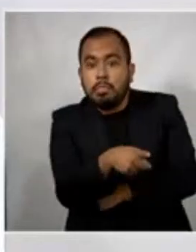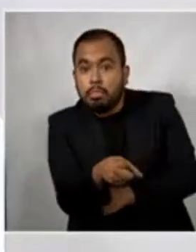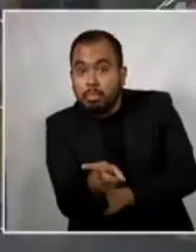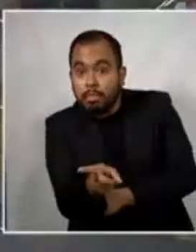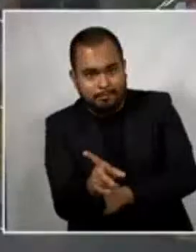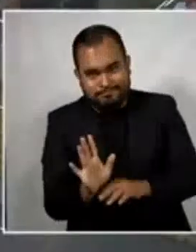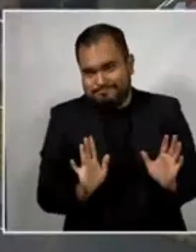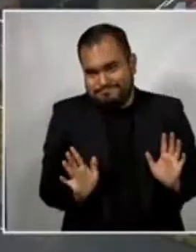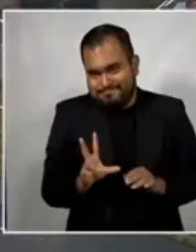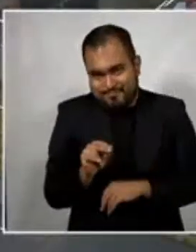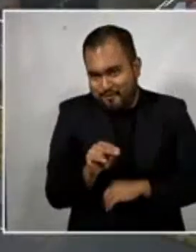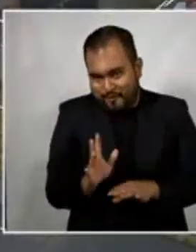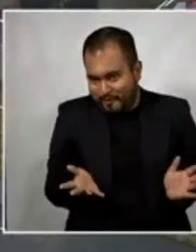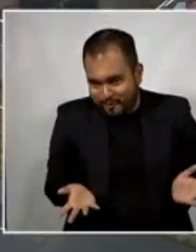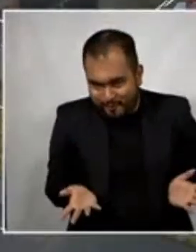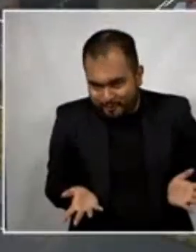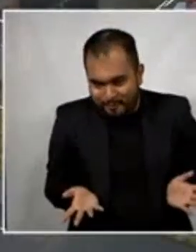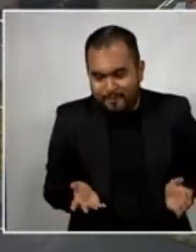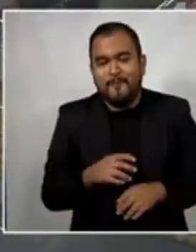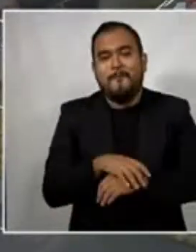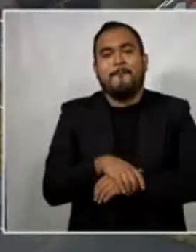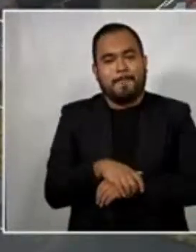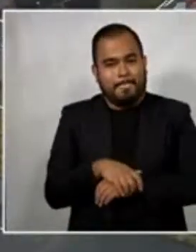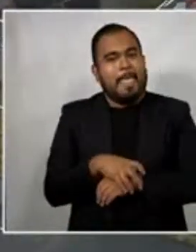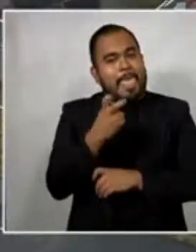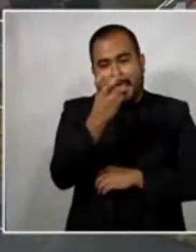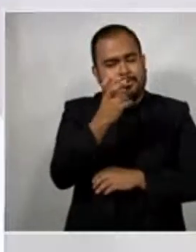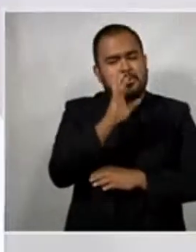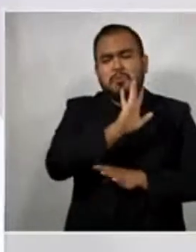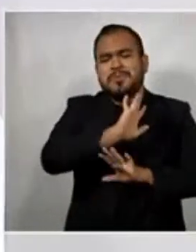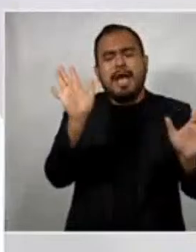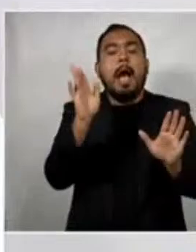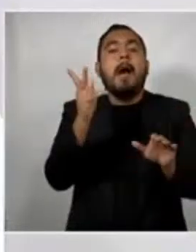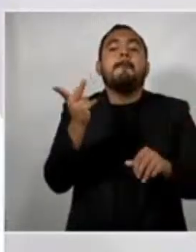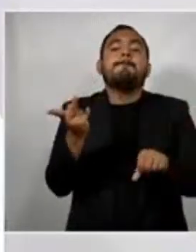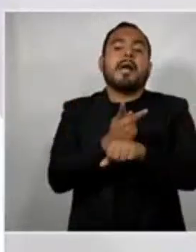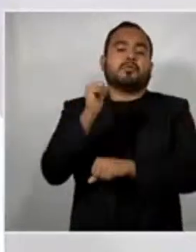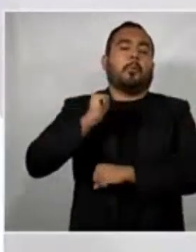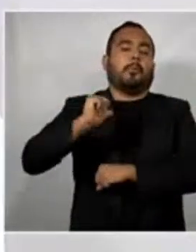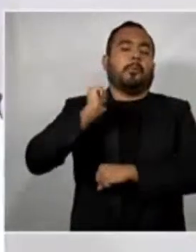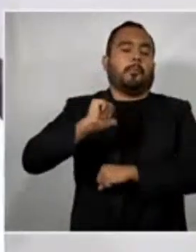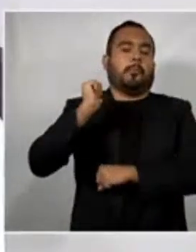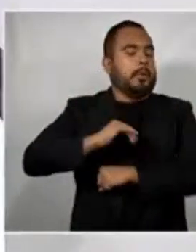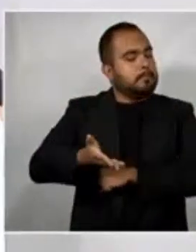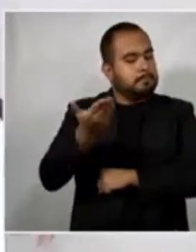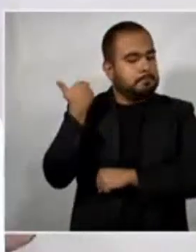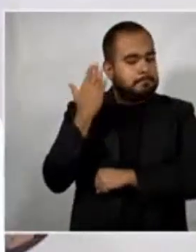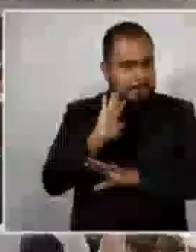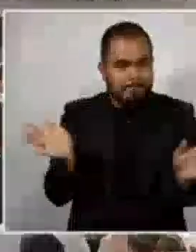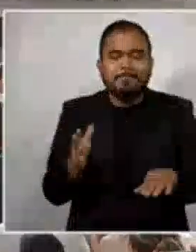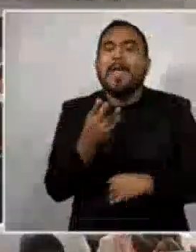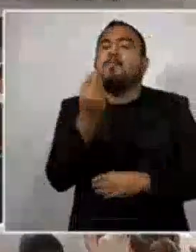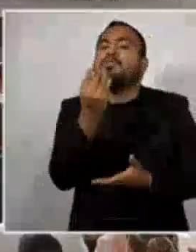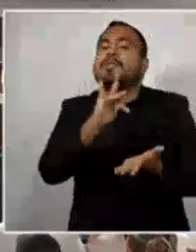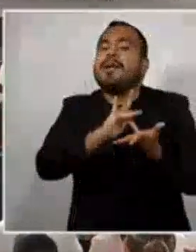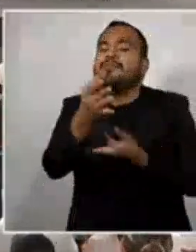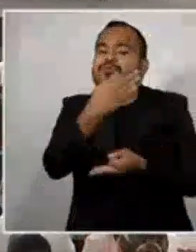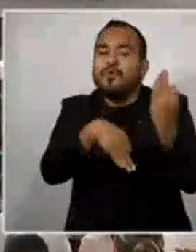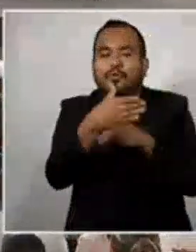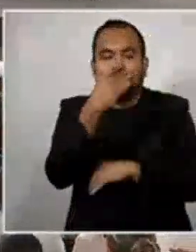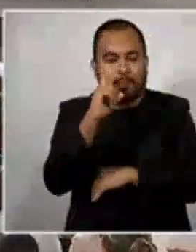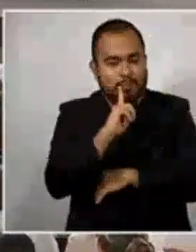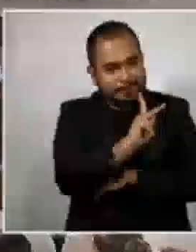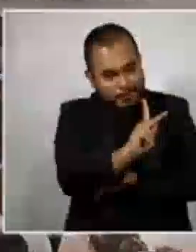¿verdad? Ese es para otros tiempos. Bueno, muchas gracias a todas y a todos.